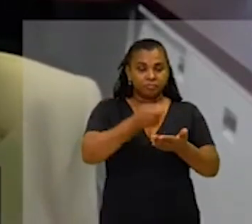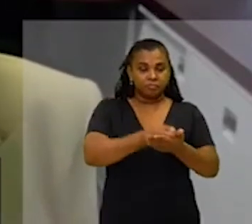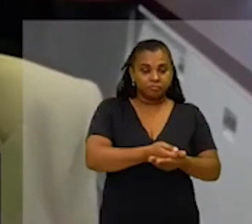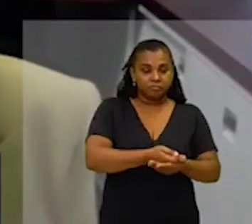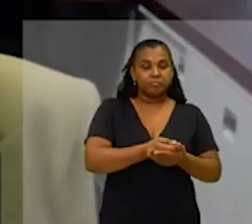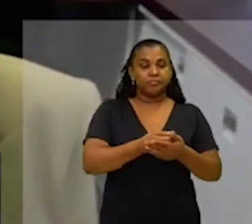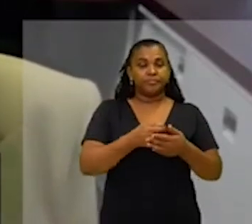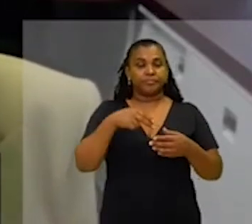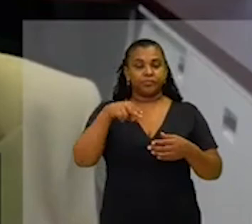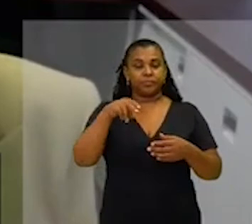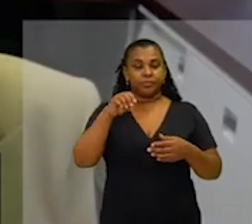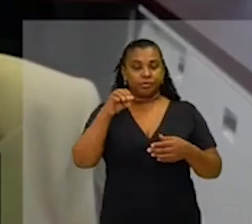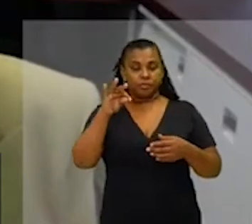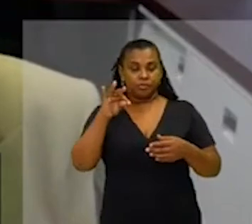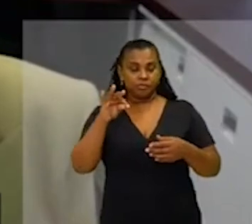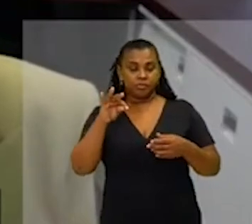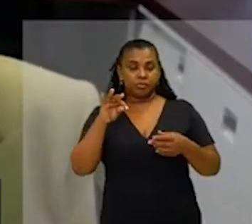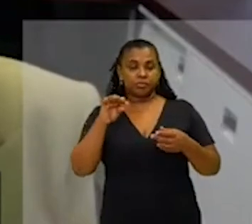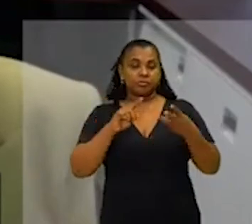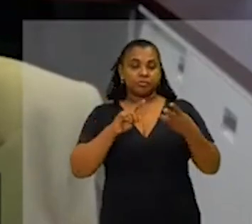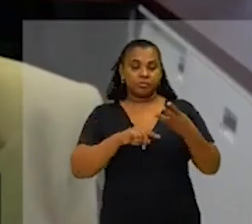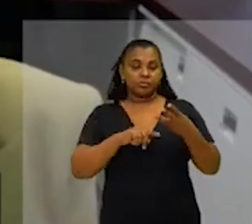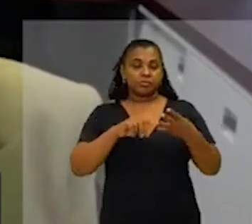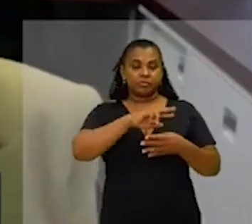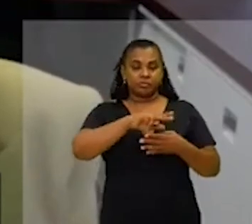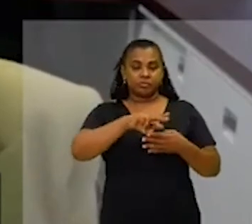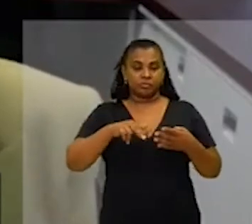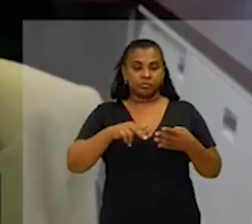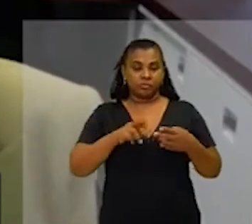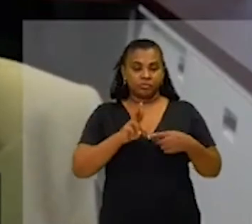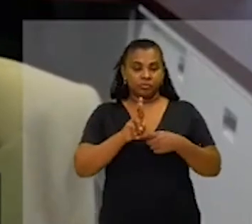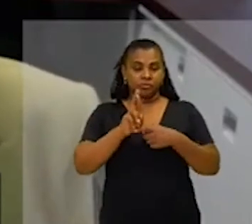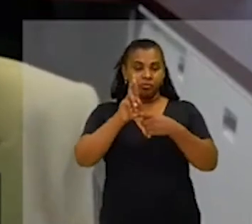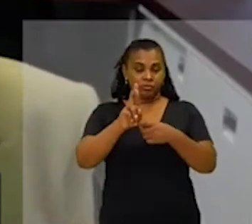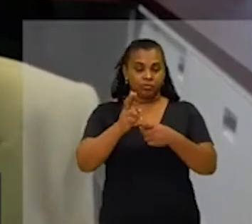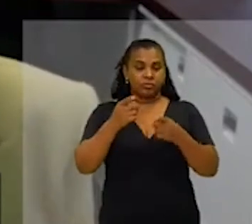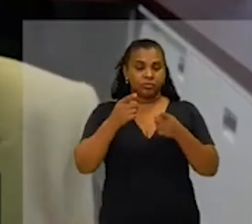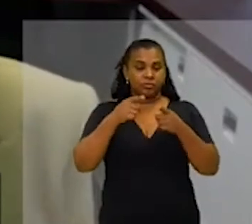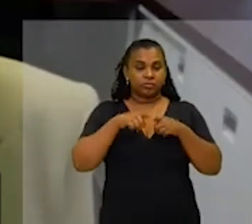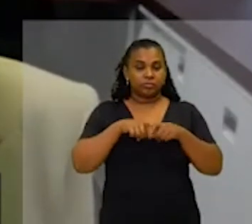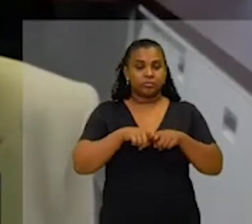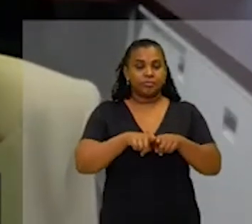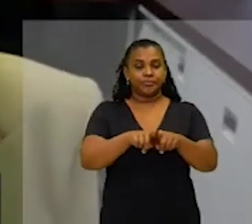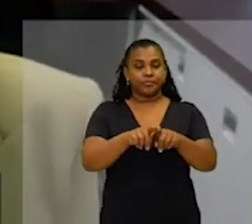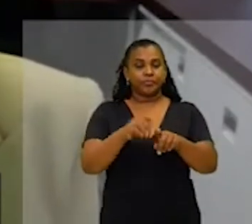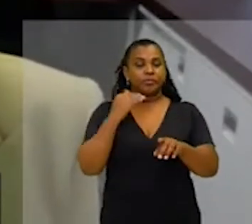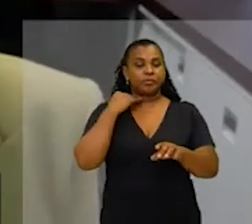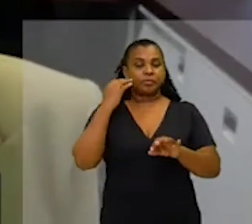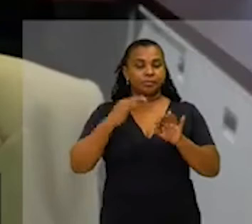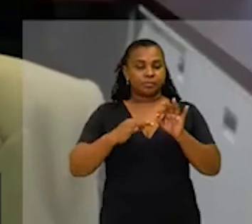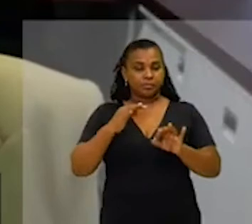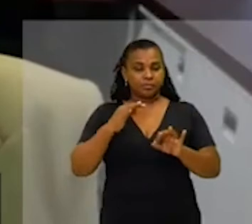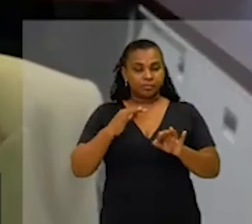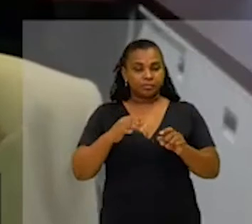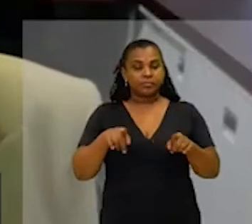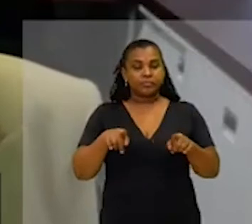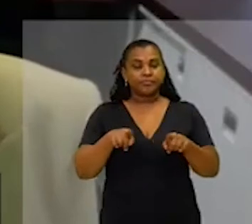os representantes a comercialização conciliações bancárias e histórico de entrega mais esses esses